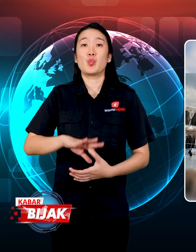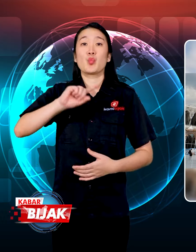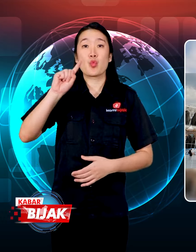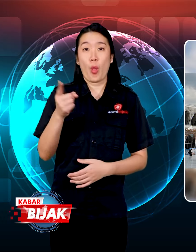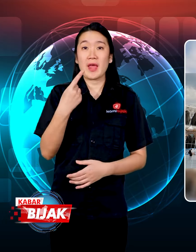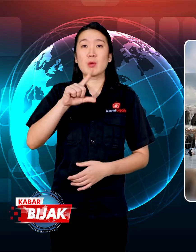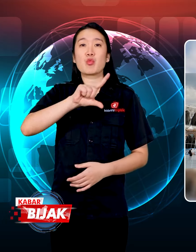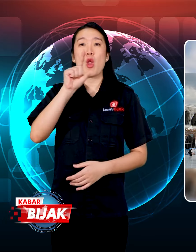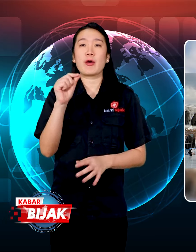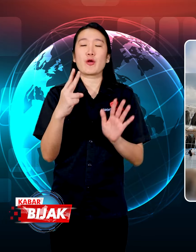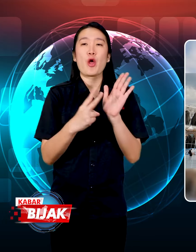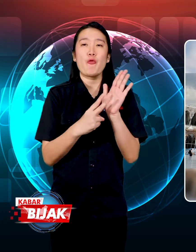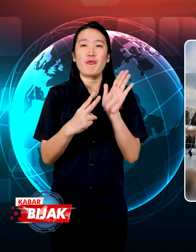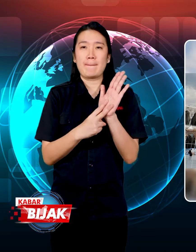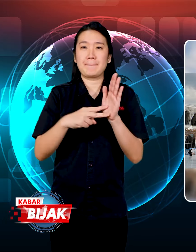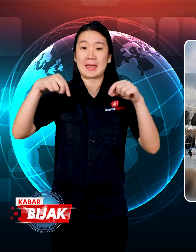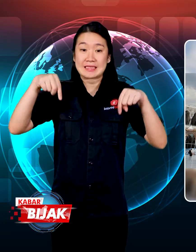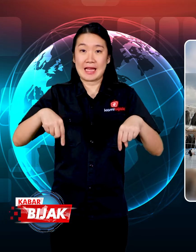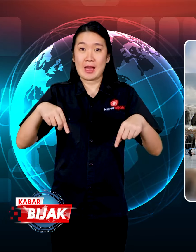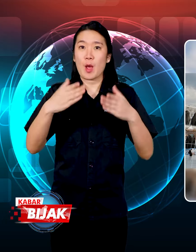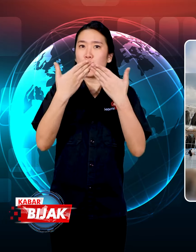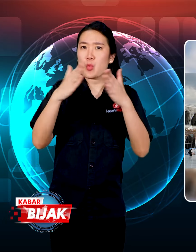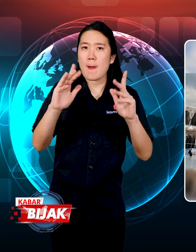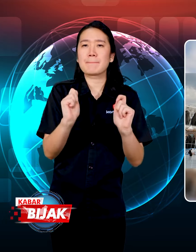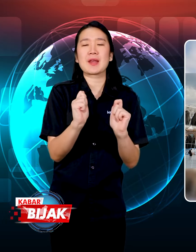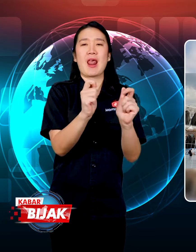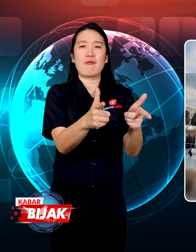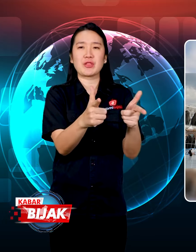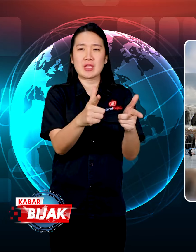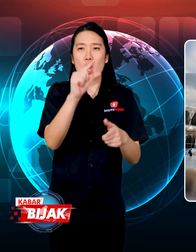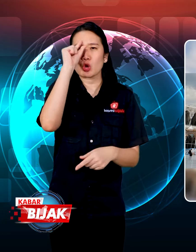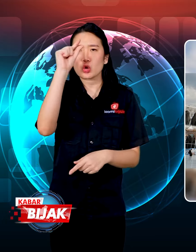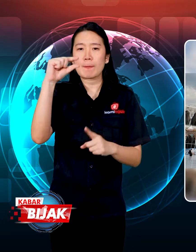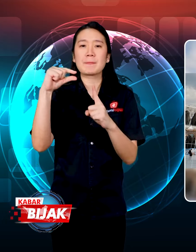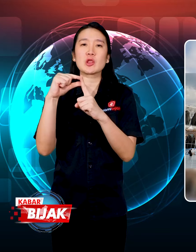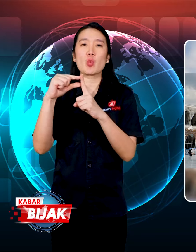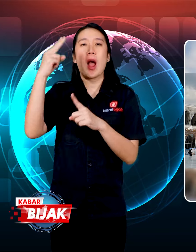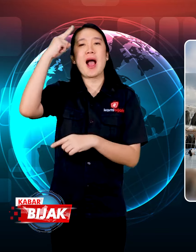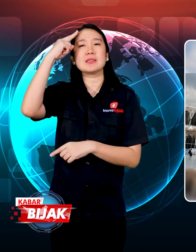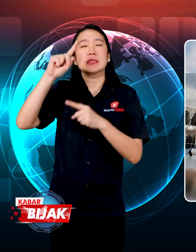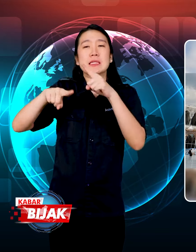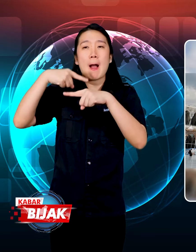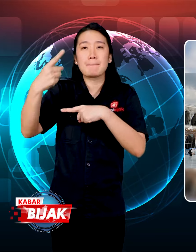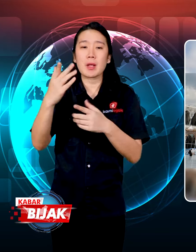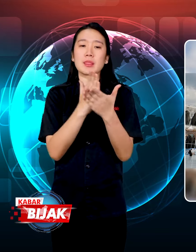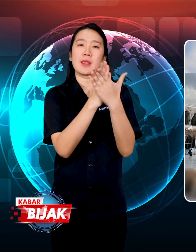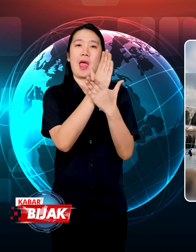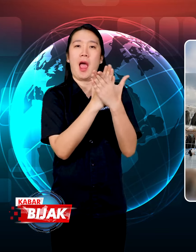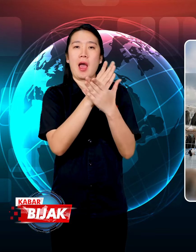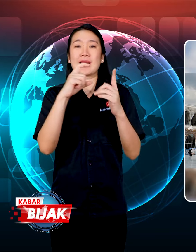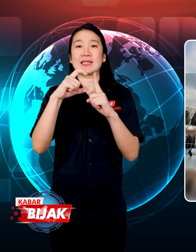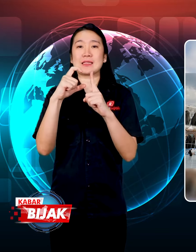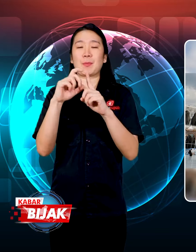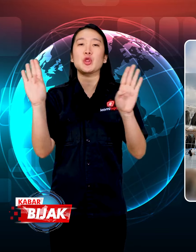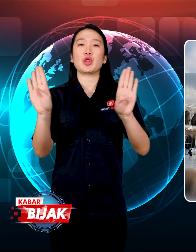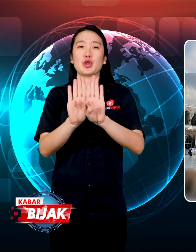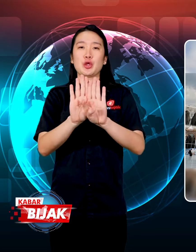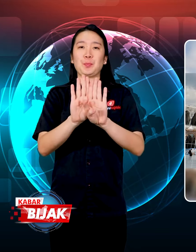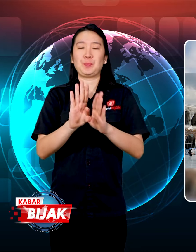Mulai bulan November saat ini, dibuka pendaftaran untuk petugas Haji sampai pertengahan Desember ditutup.